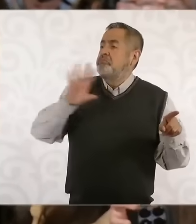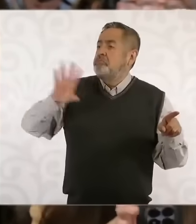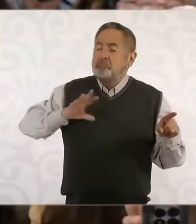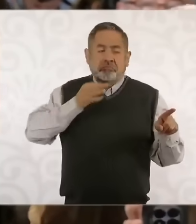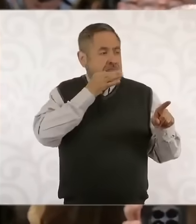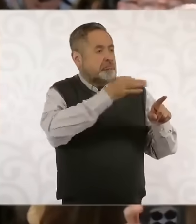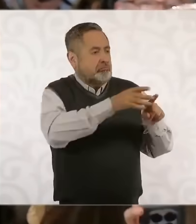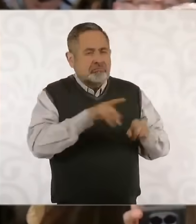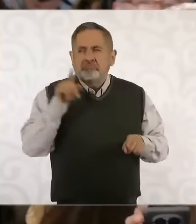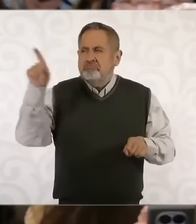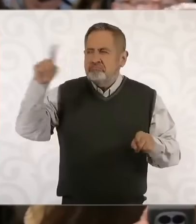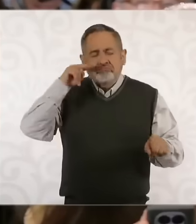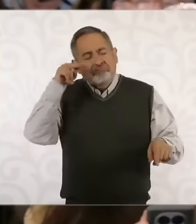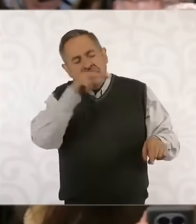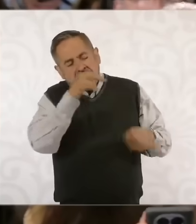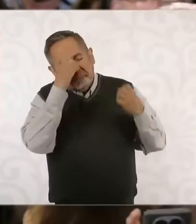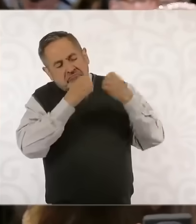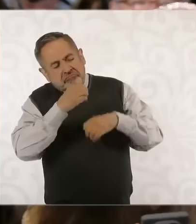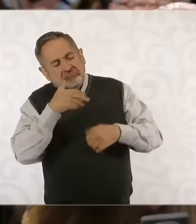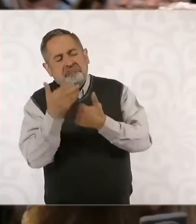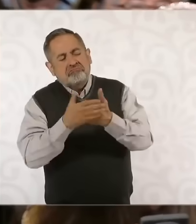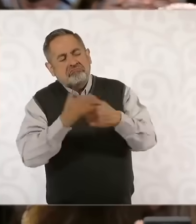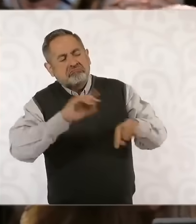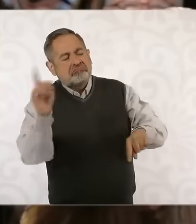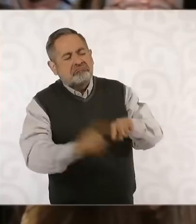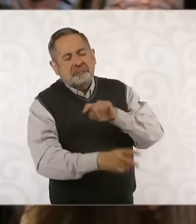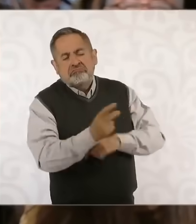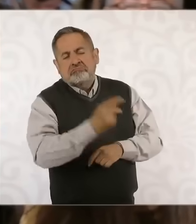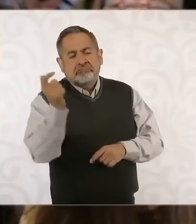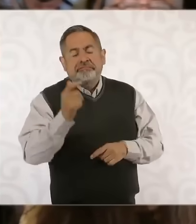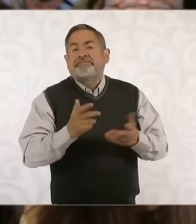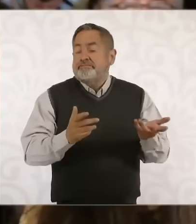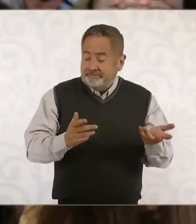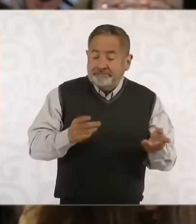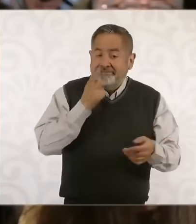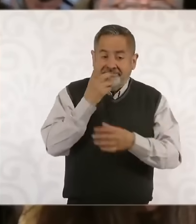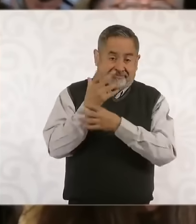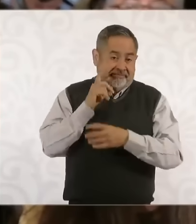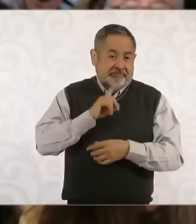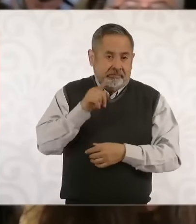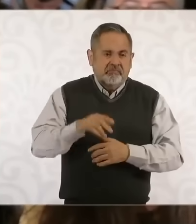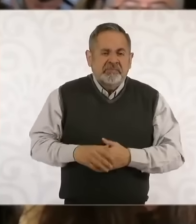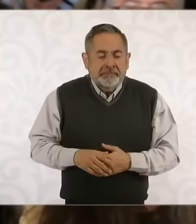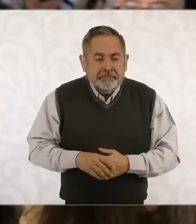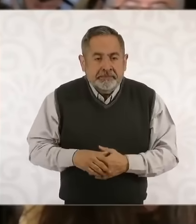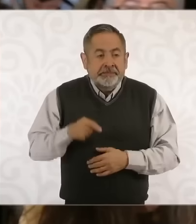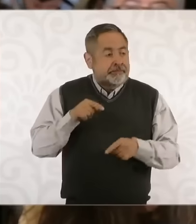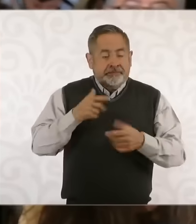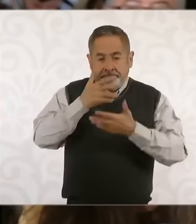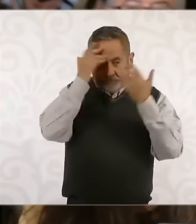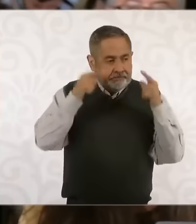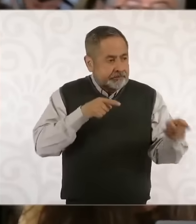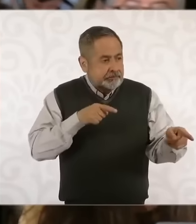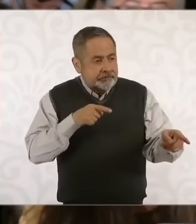usted ya lo traía ubicado y que este y que pues dijo, "No sé si viva, no sé si no viva,